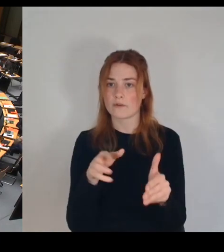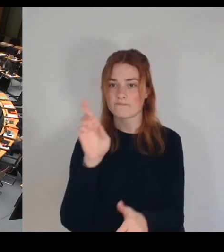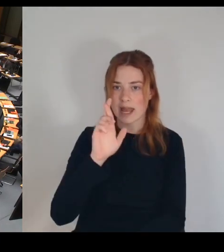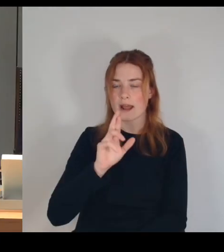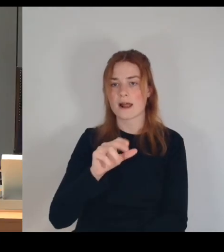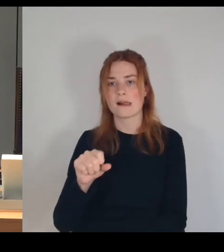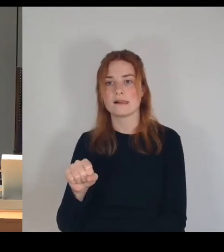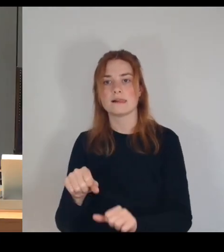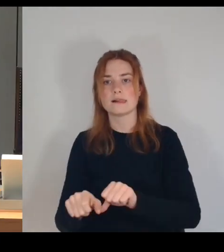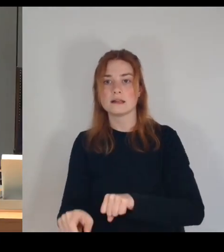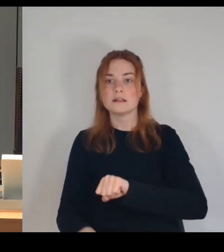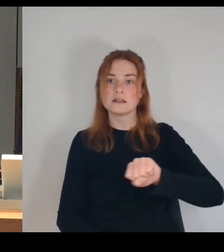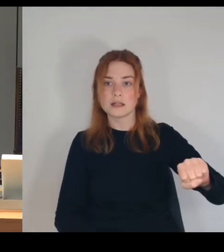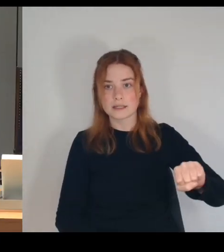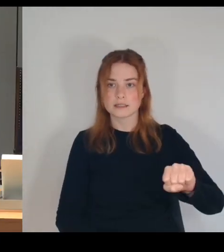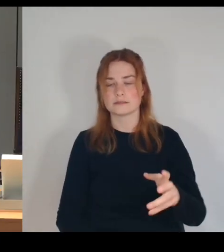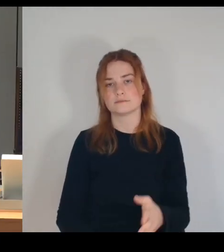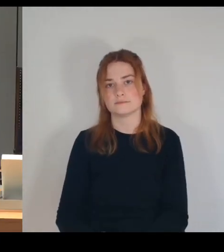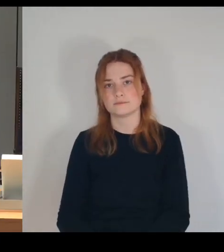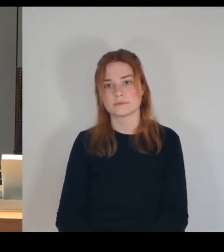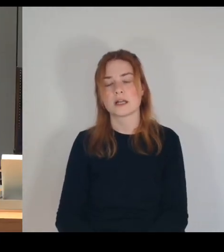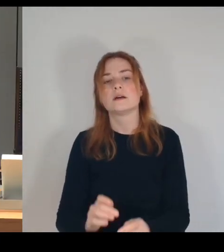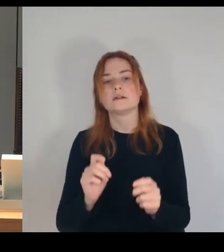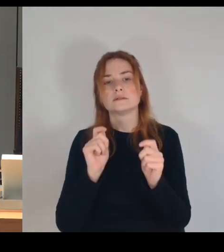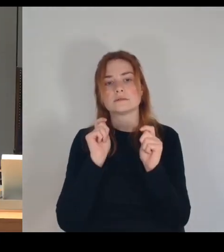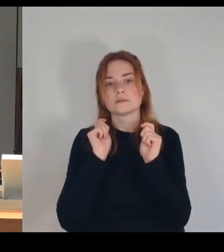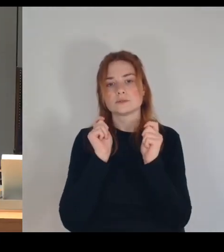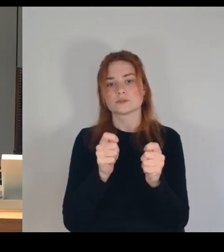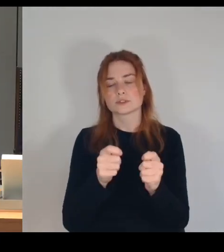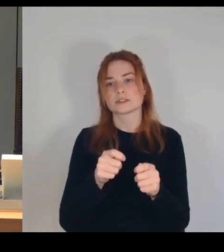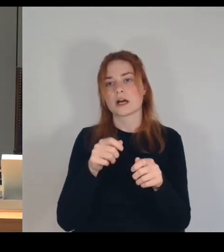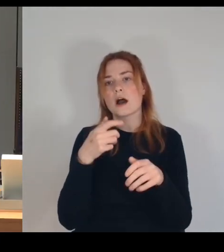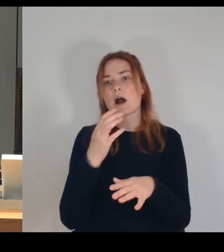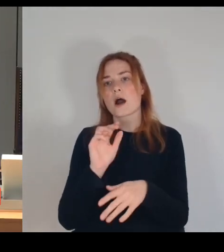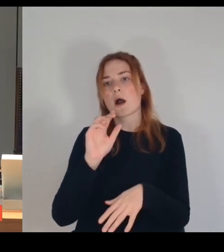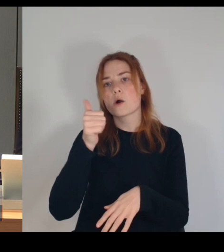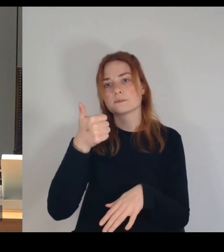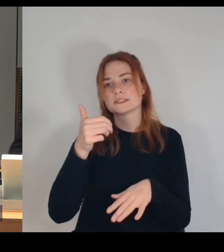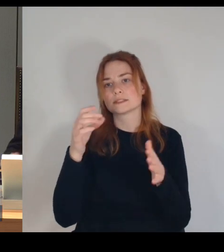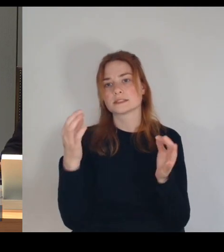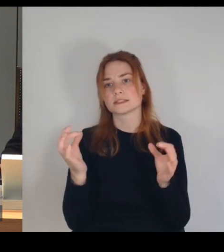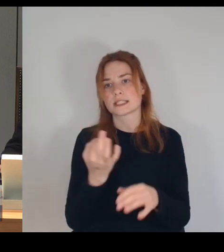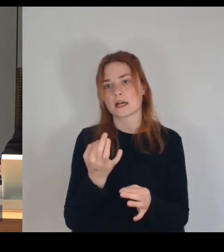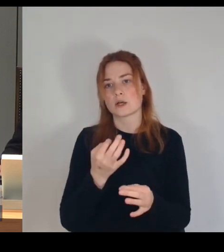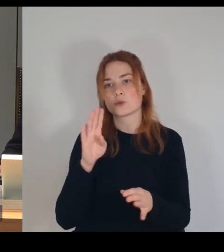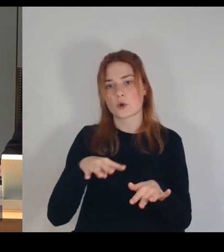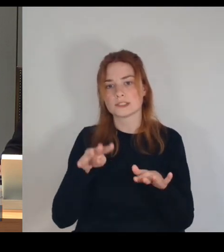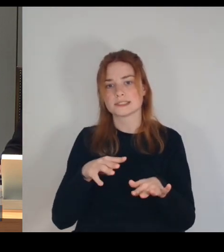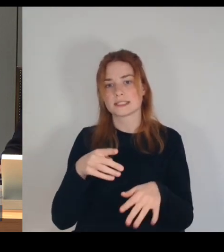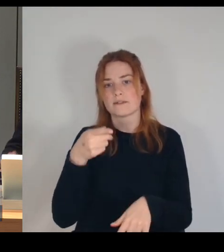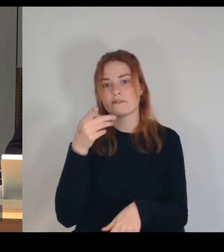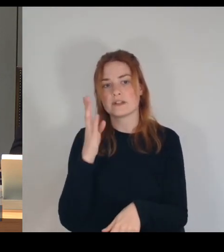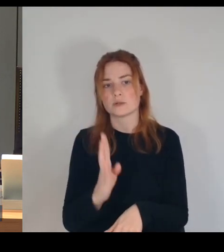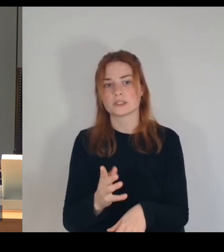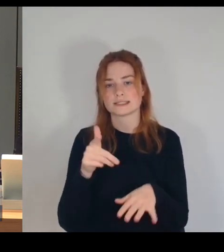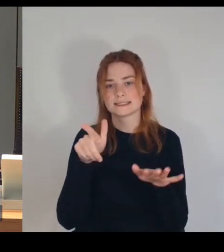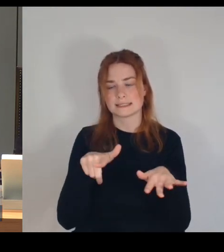19 1470 zum Antrag der Fraktion Bündnis 90 Die Grünen und Linke auf Drucksache 19 1015 Saubere Schulen, gute